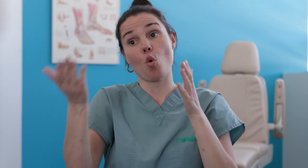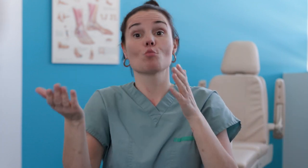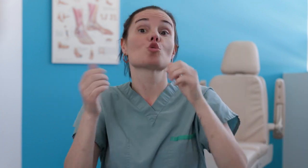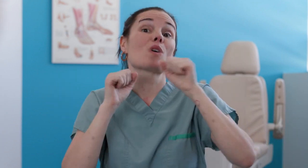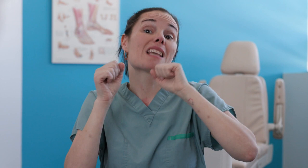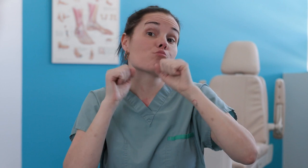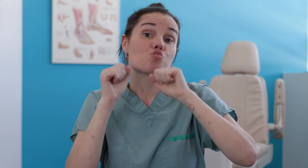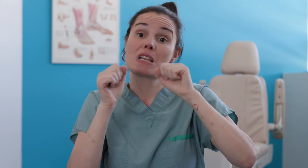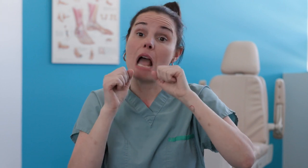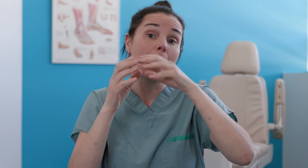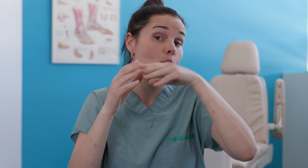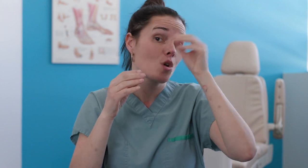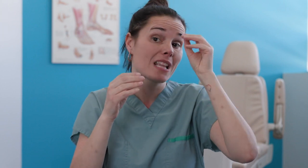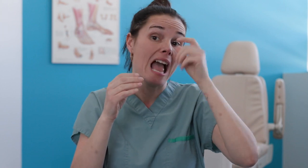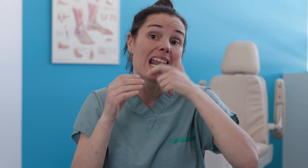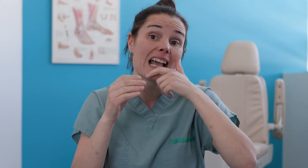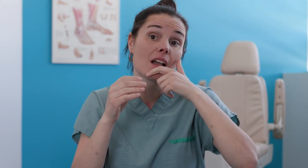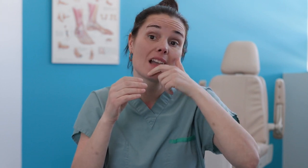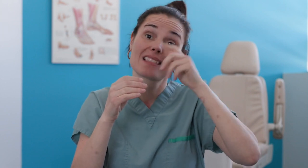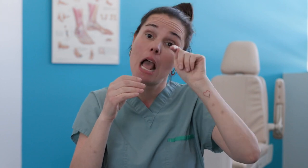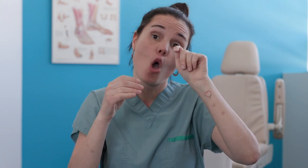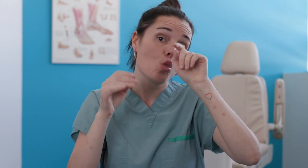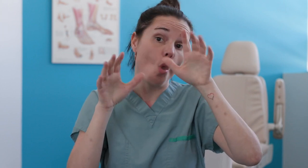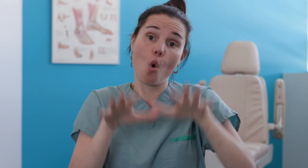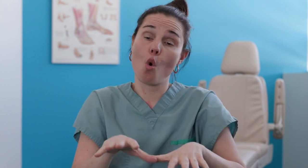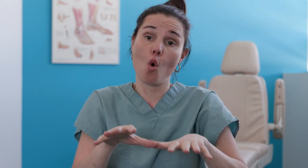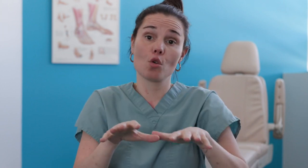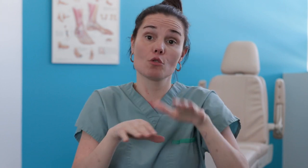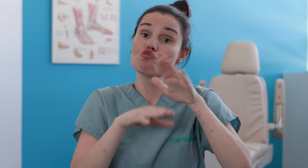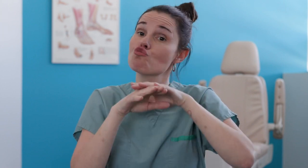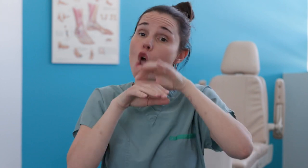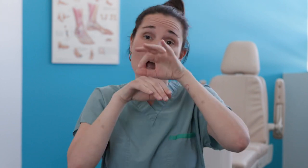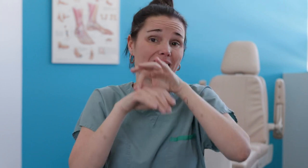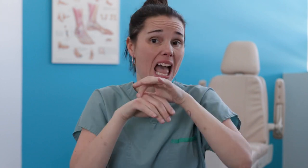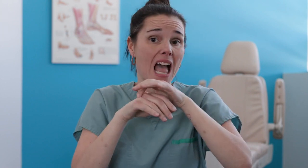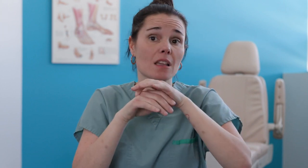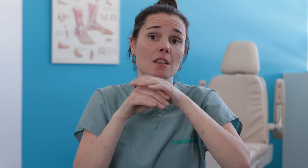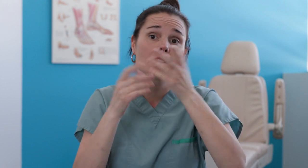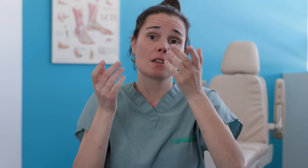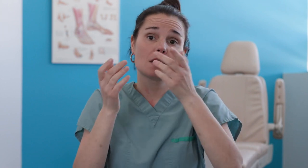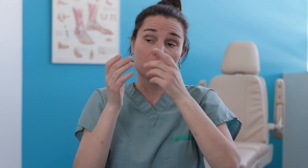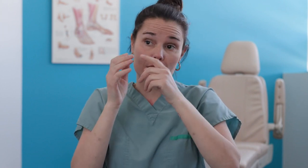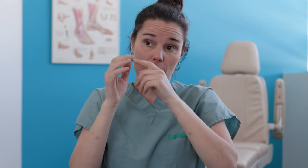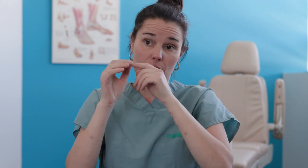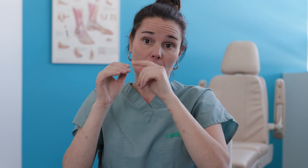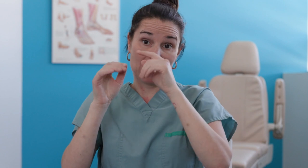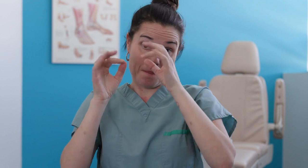Donc, je me suis débrouillée en apprenant l'anglais sur le tas, sur le terrain